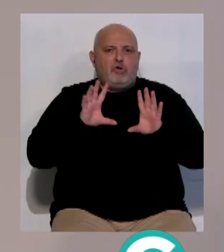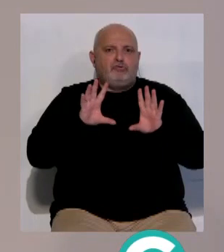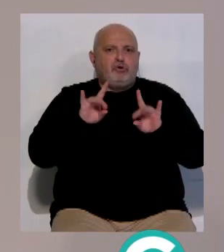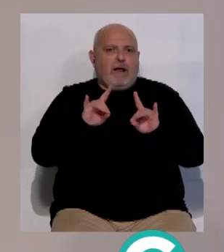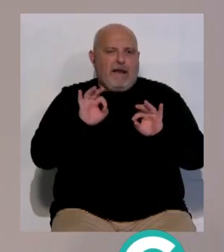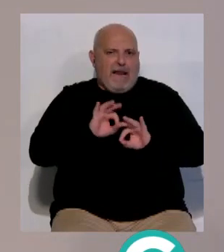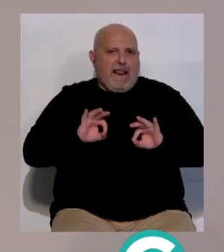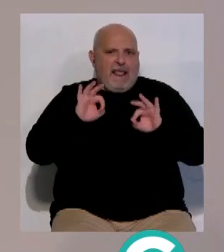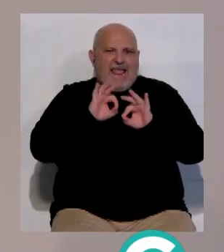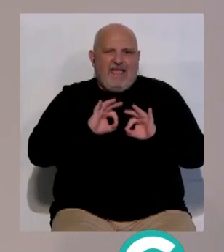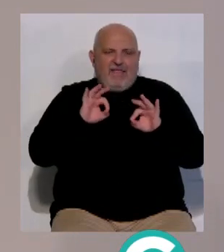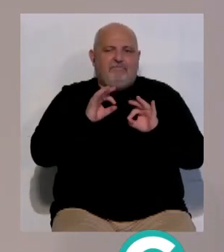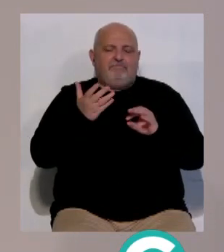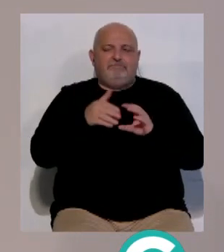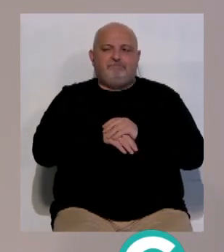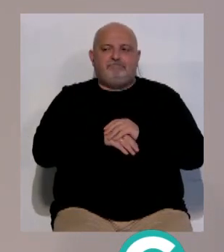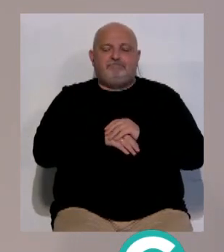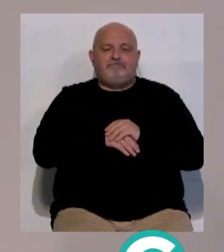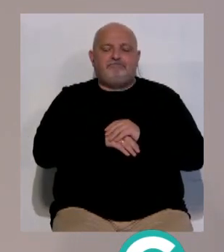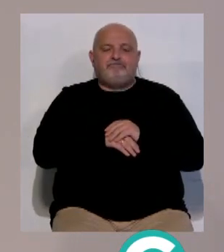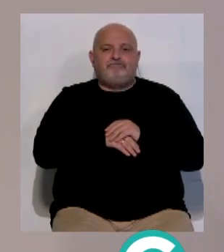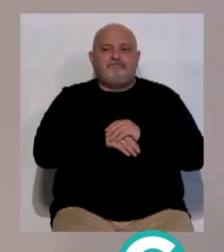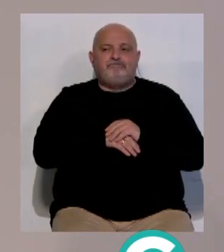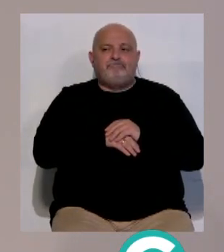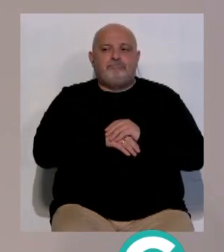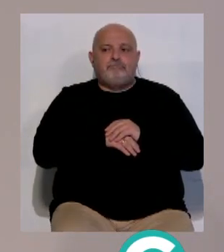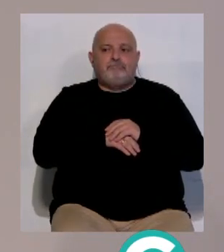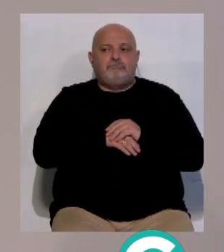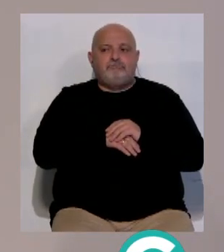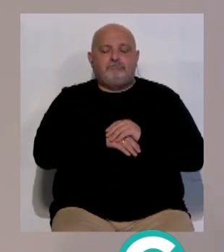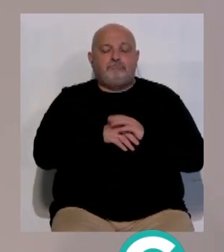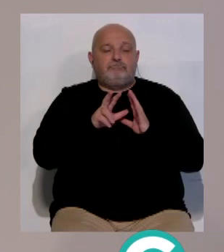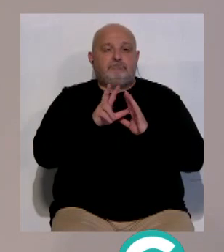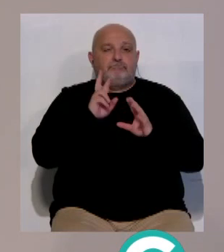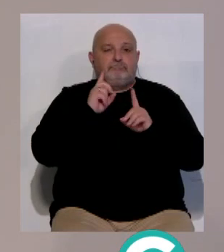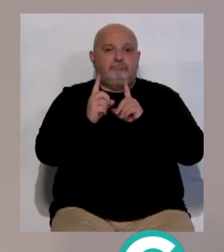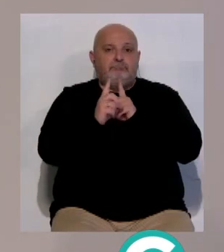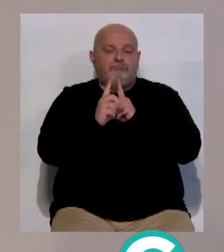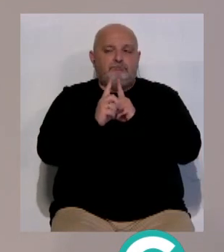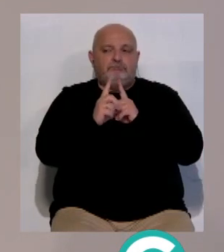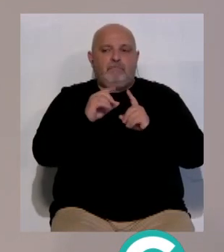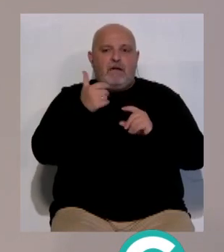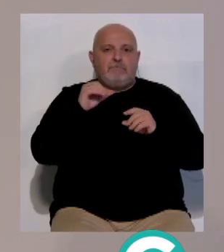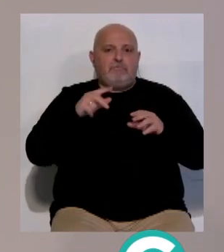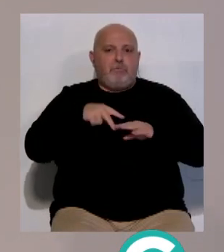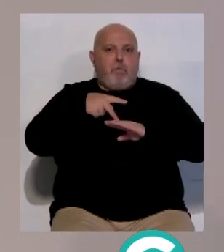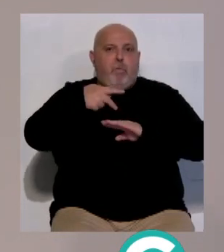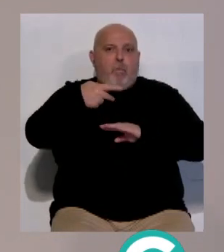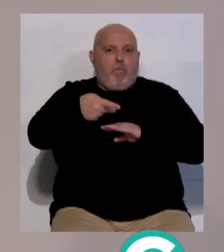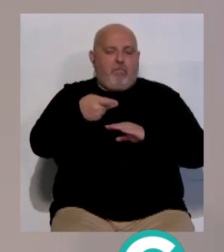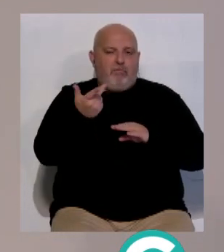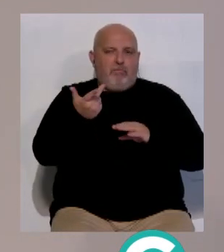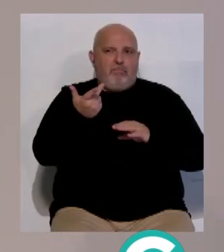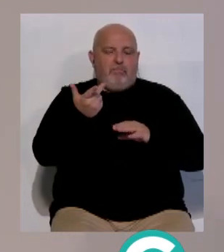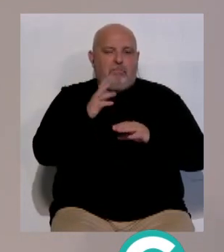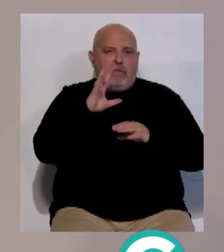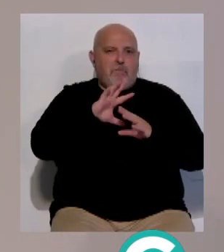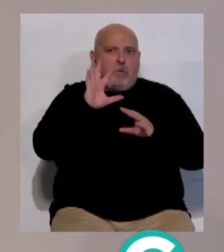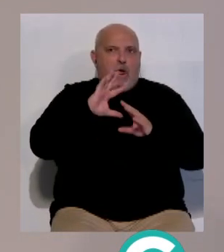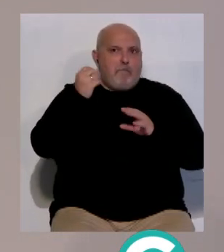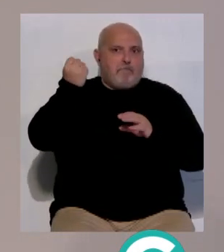sanción una vez que que que lo fija y se tira al suelo parece que que lo habían matado y y y